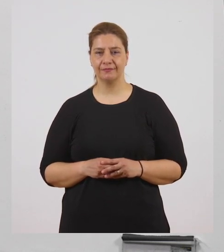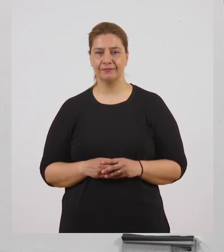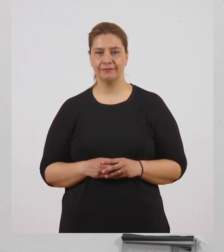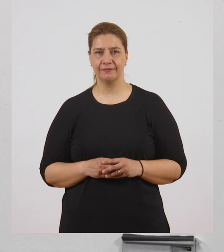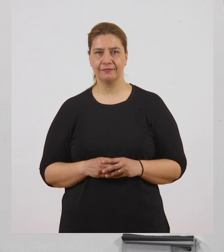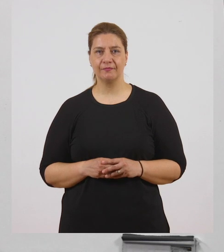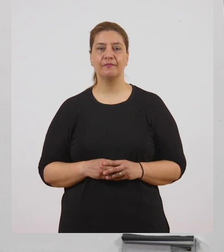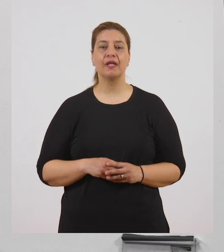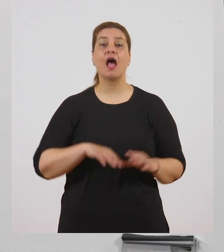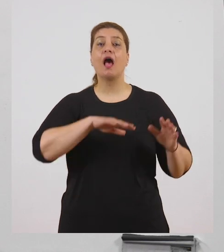θαλασσοπόρος,